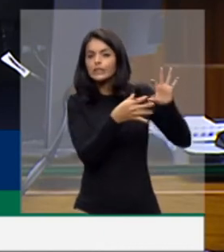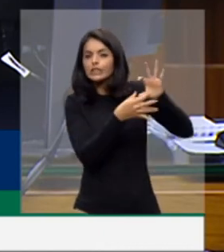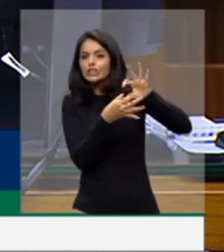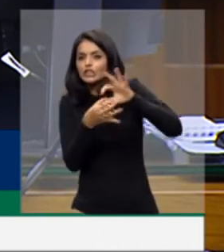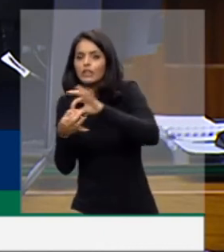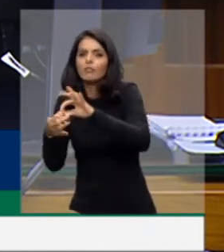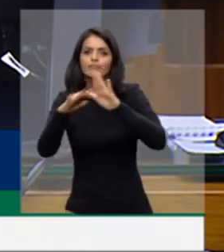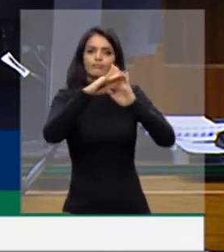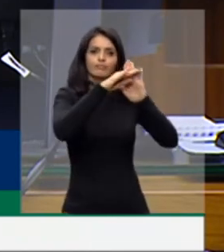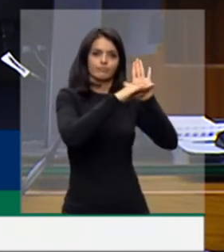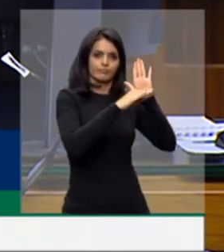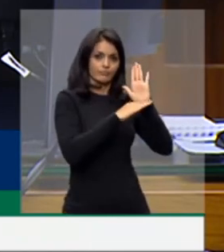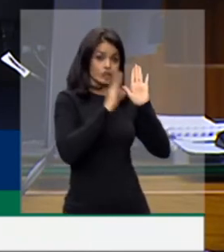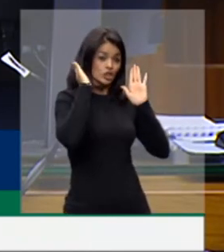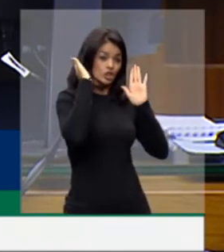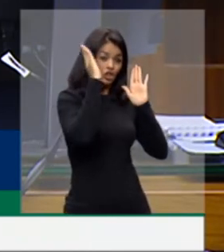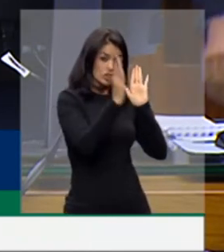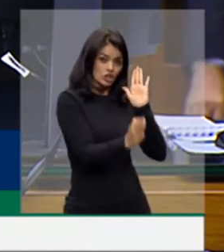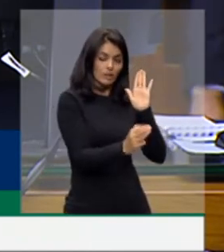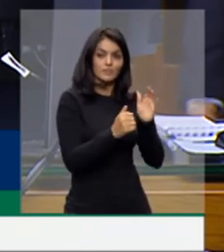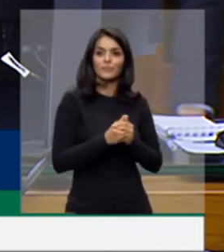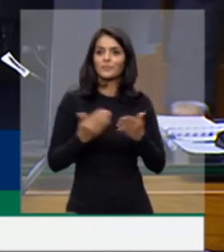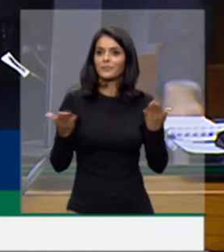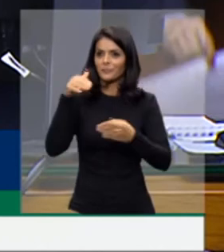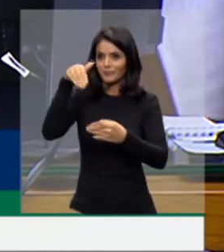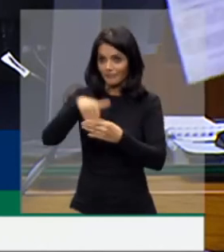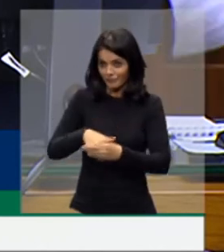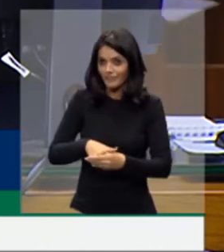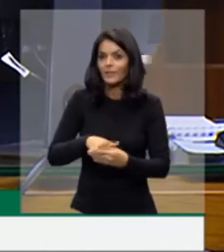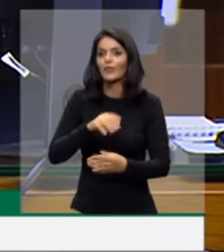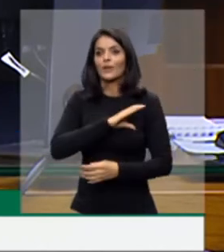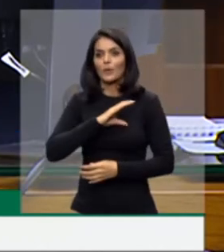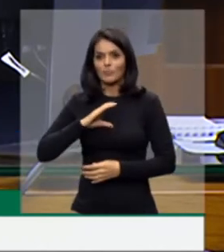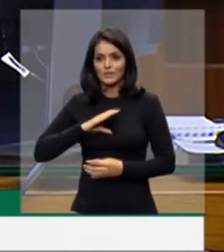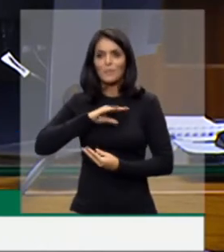NA CONVOCAÇÃO AO FINAL DESSA SESSÃO, INFORMO AINDA QUE SERÃO REALIZADAS SESSÕES PARA APRECIAR A PAUTA